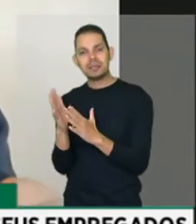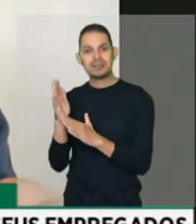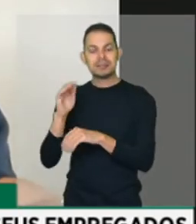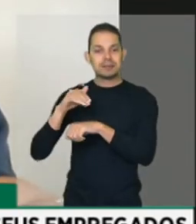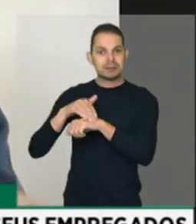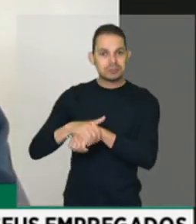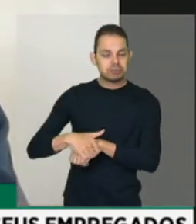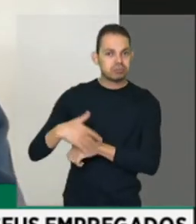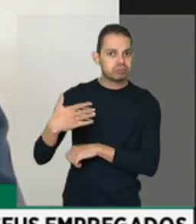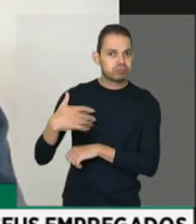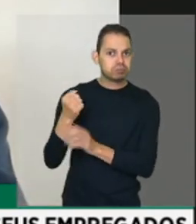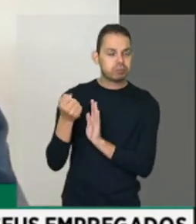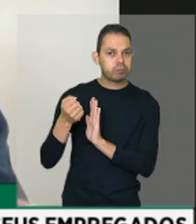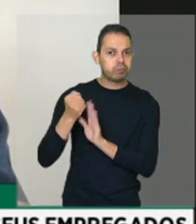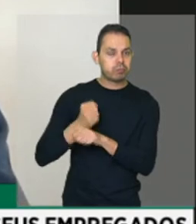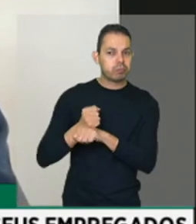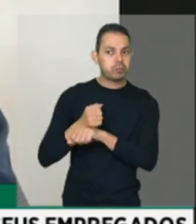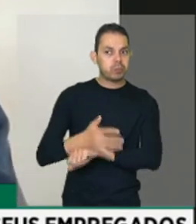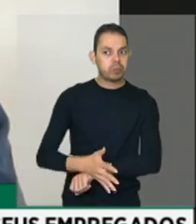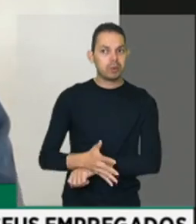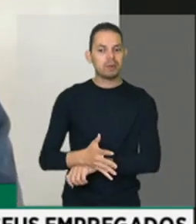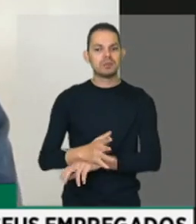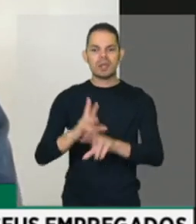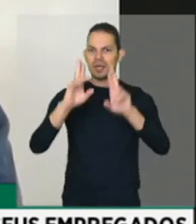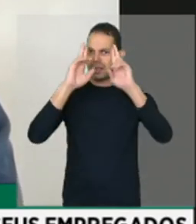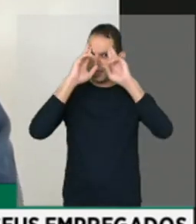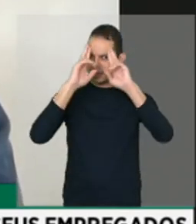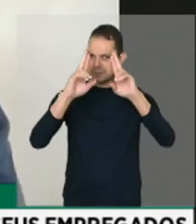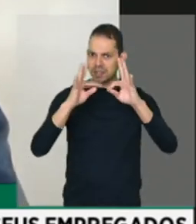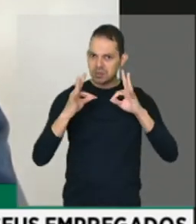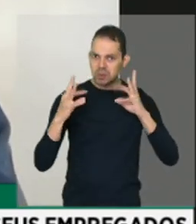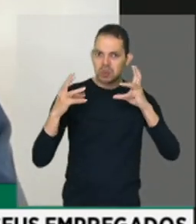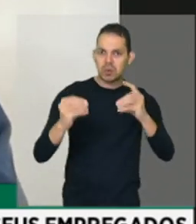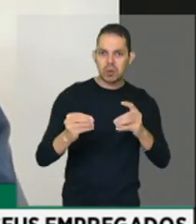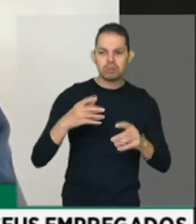ATÉ TARDE DA NOITE, OUVINDO SEMPRE OS MESMOS DISCURSOS. COM O MAIOR RESPEITO QUE EU TENHO A TODOS, AGORA TODOS